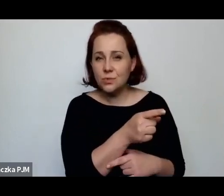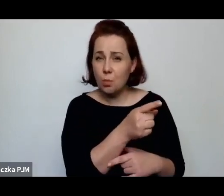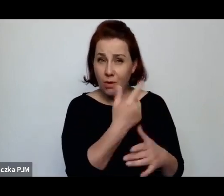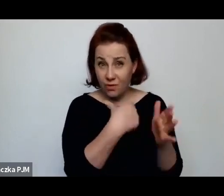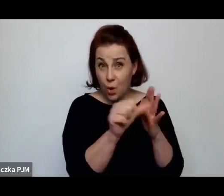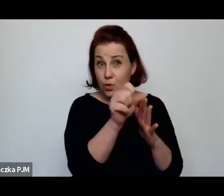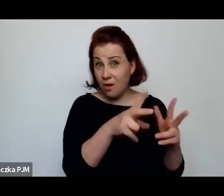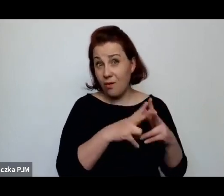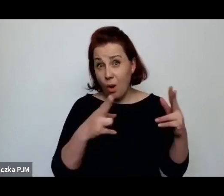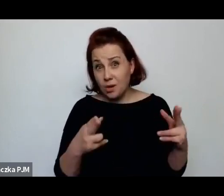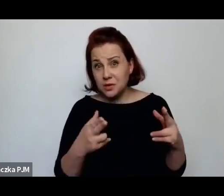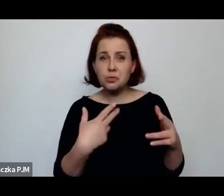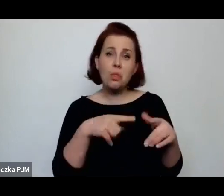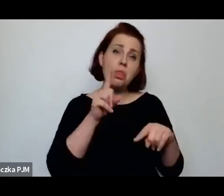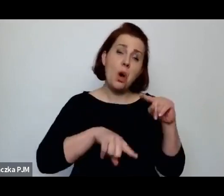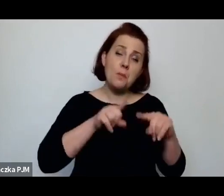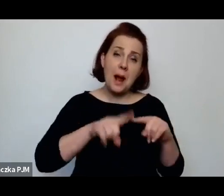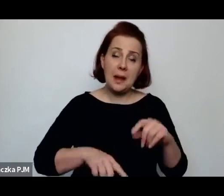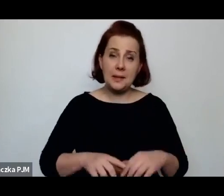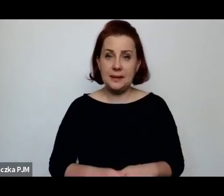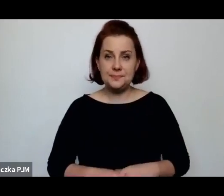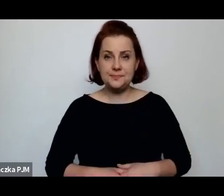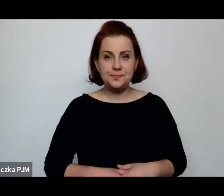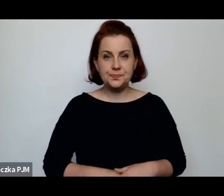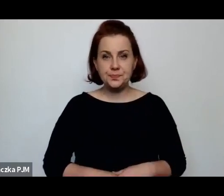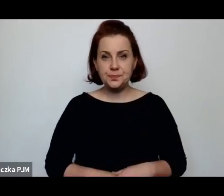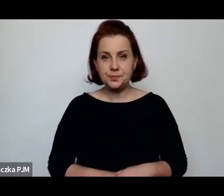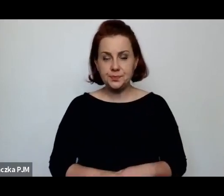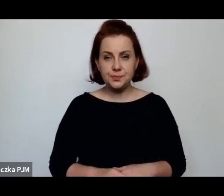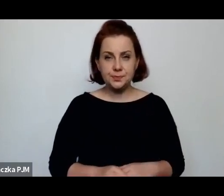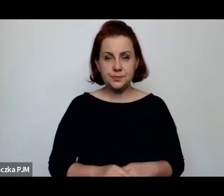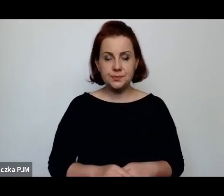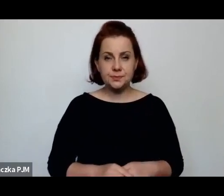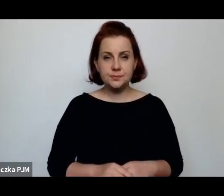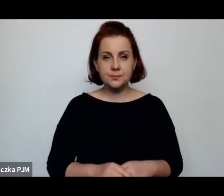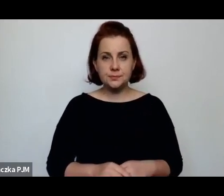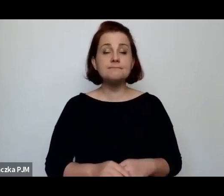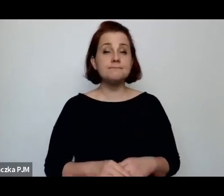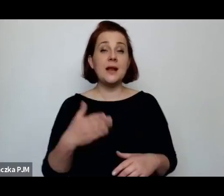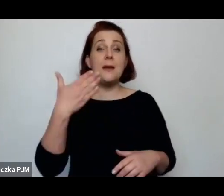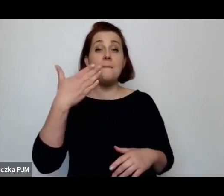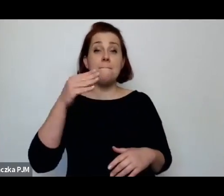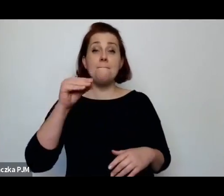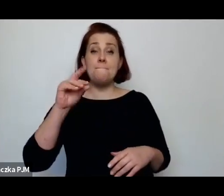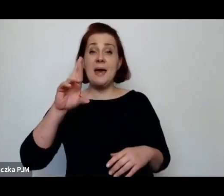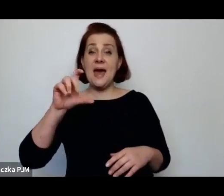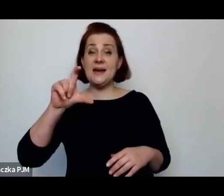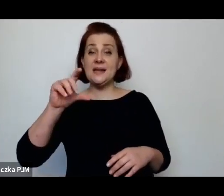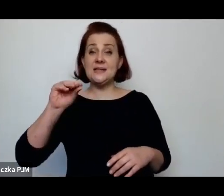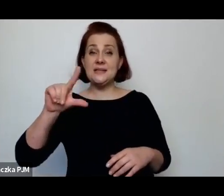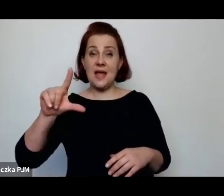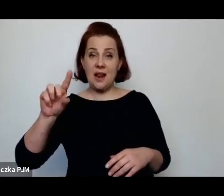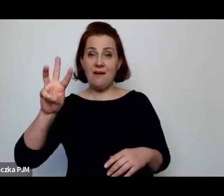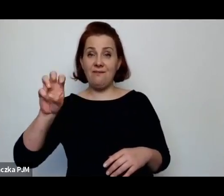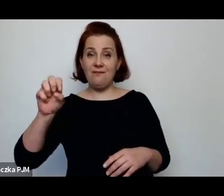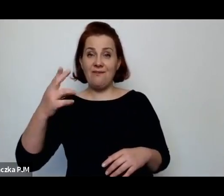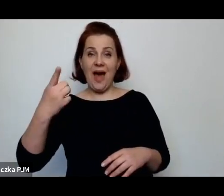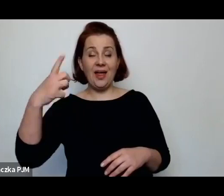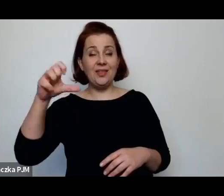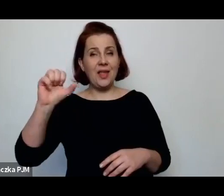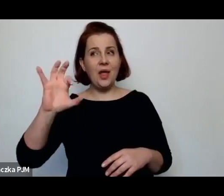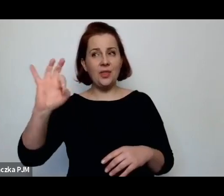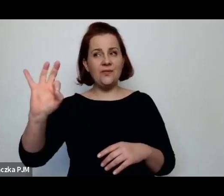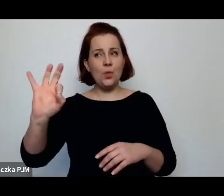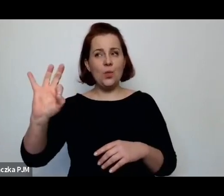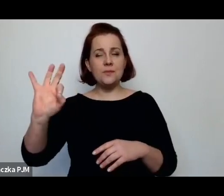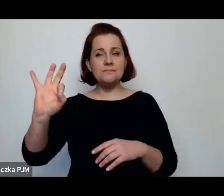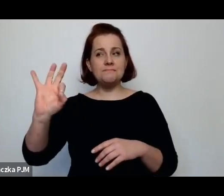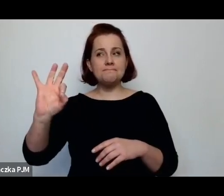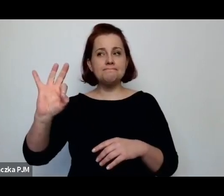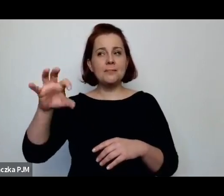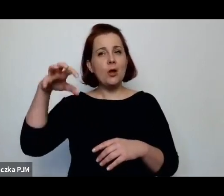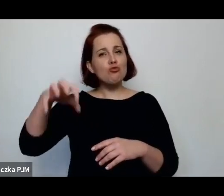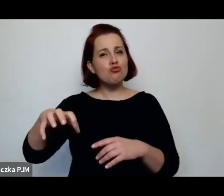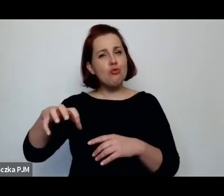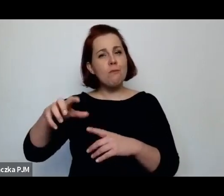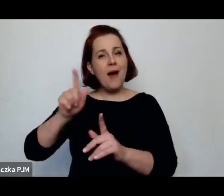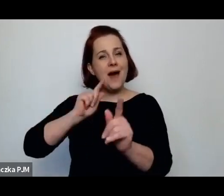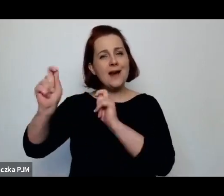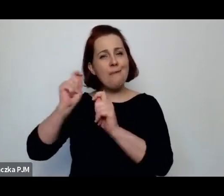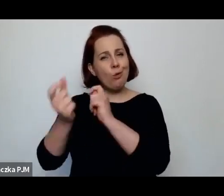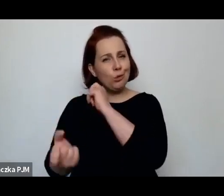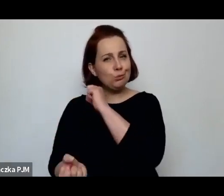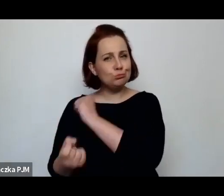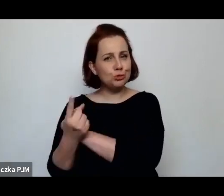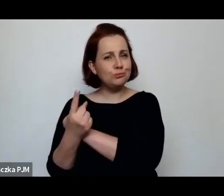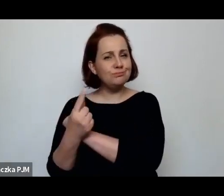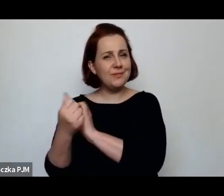Nie, właśnie Wanda Melcer należała do bardzo specyficznego i rzadkiego typu reporterów czy reporterek